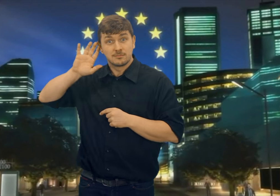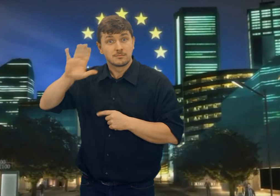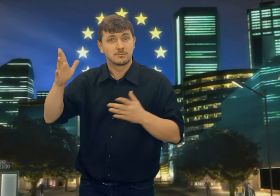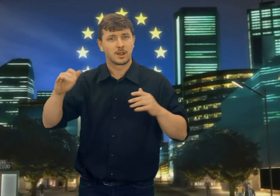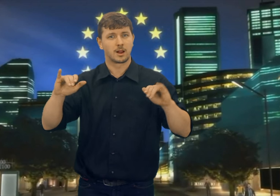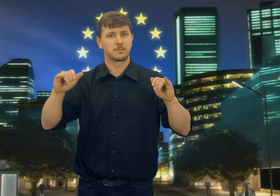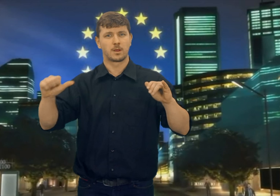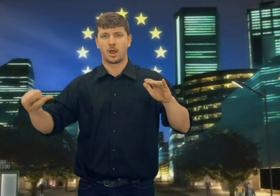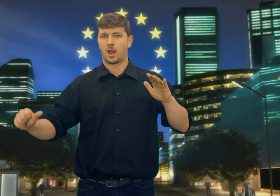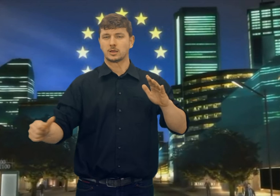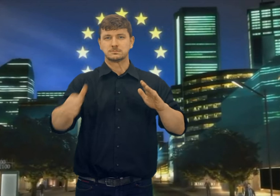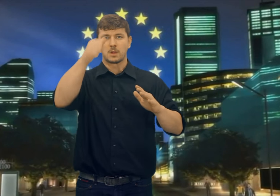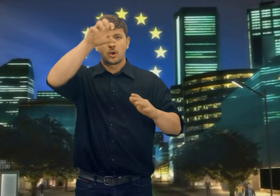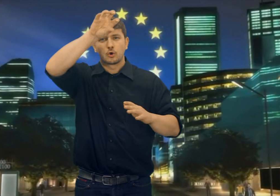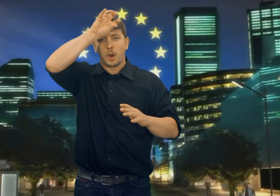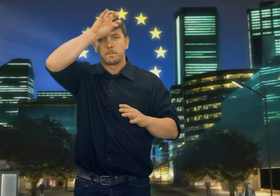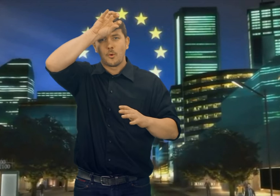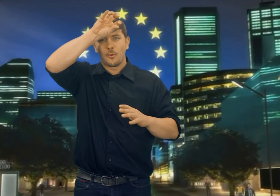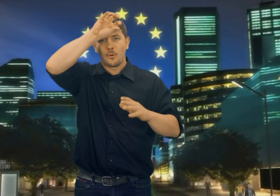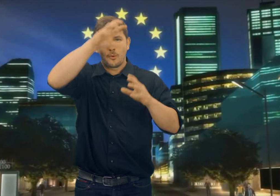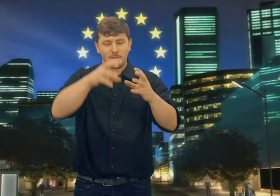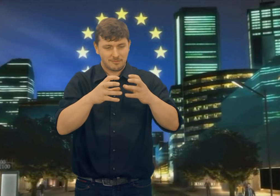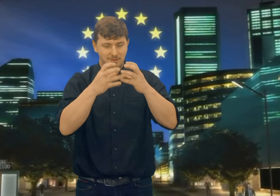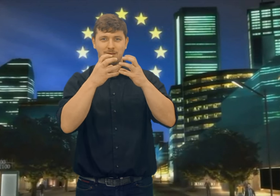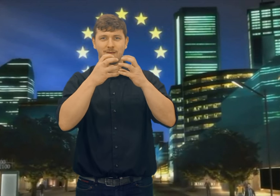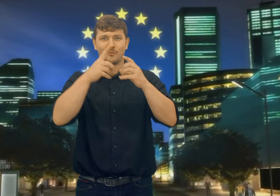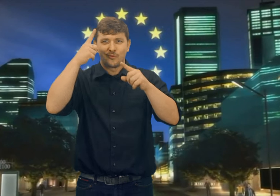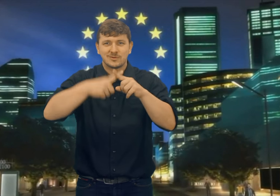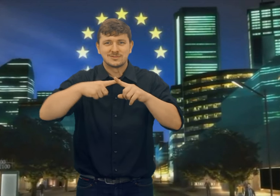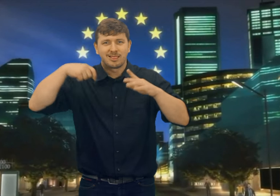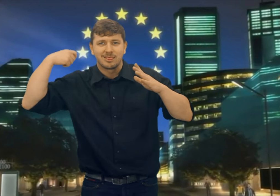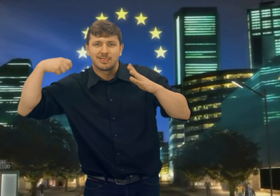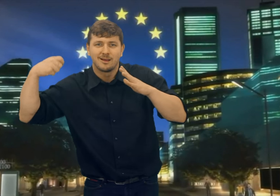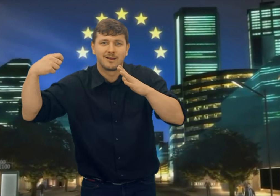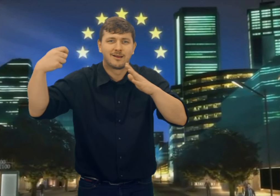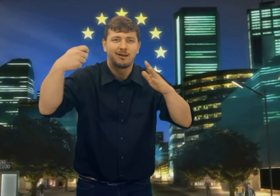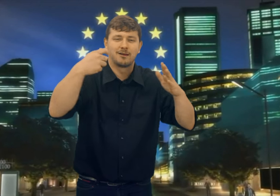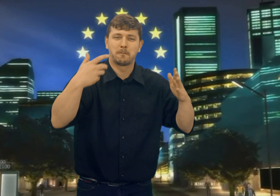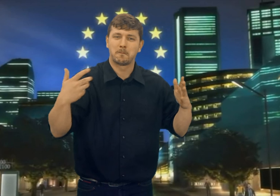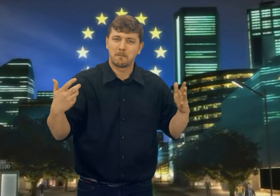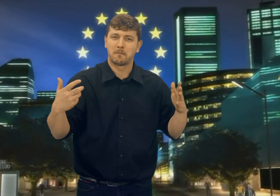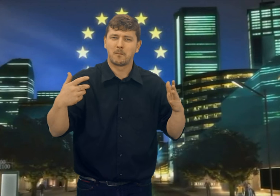Er machte sein Debüt mit der kleinen GoPro-Kamera und drehte seinen ersten Film überhaupt.